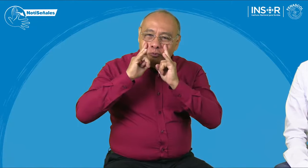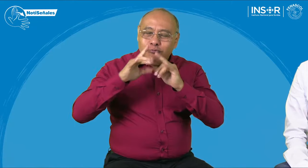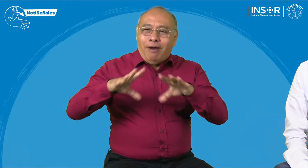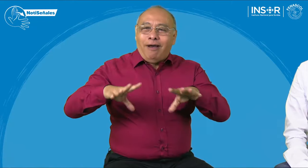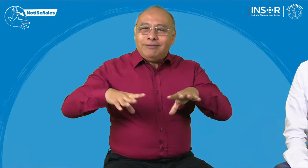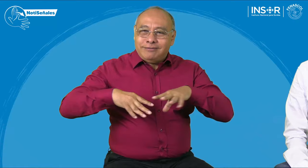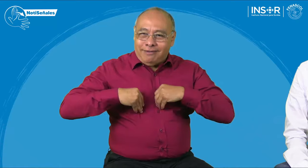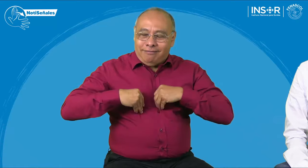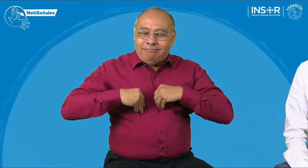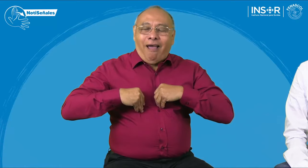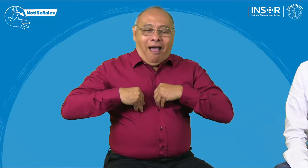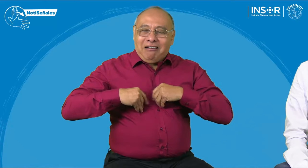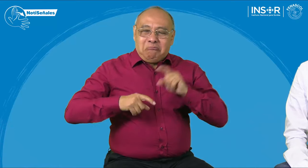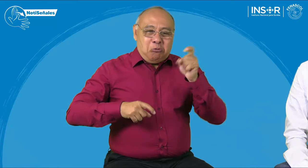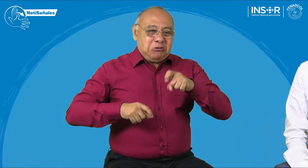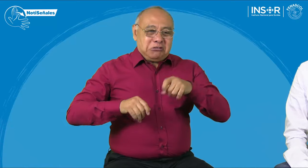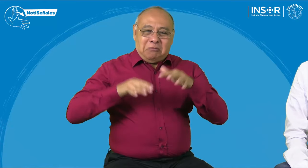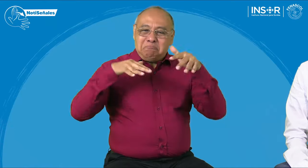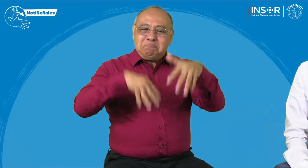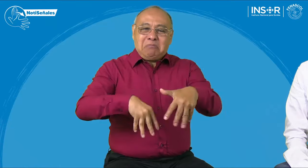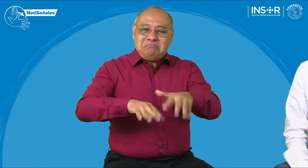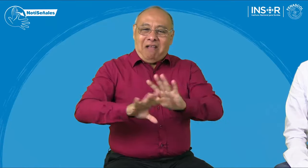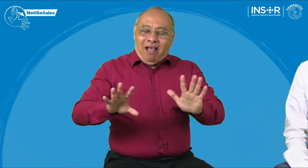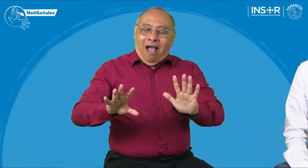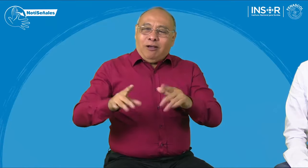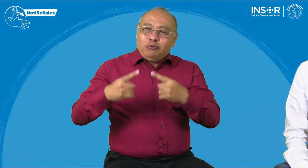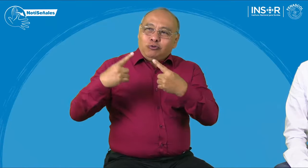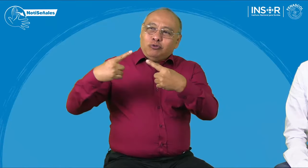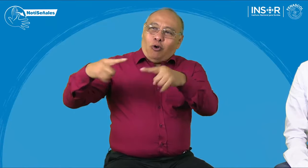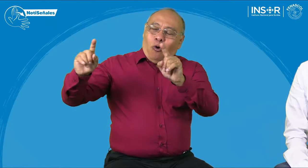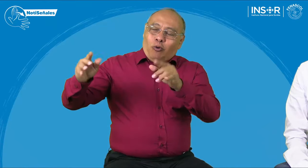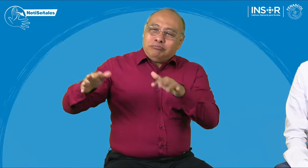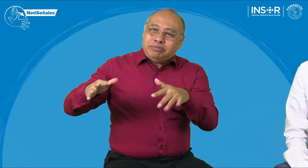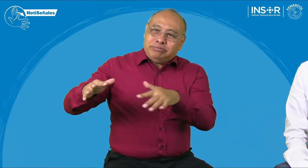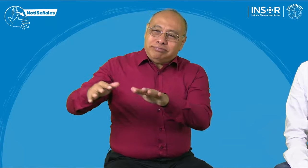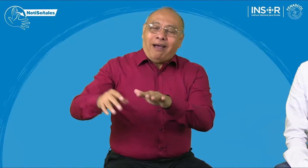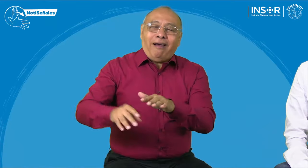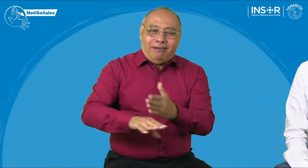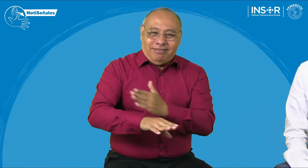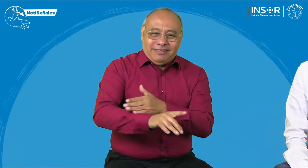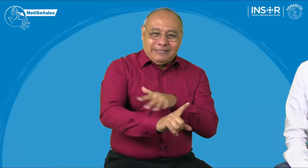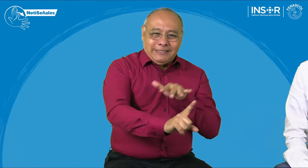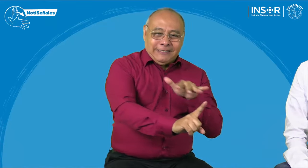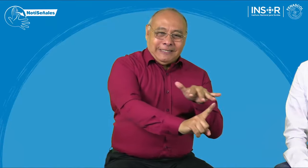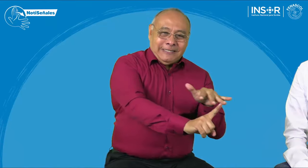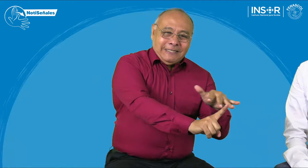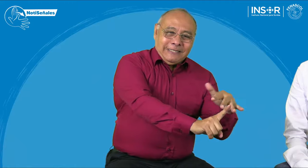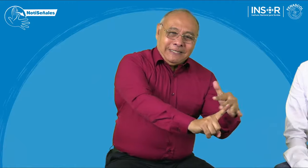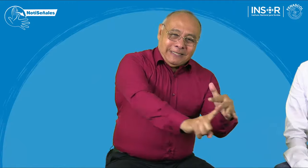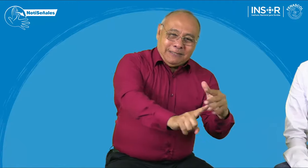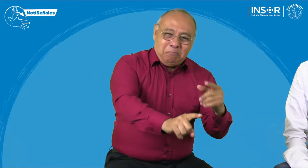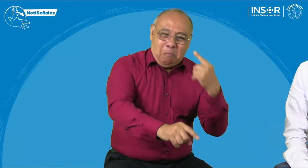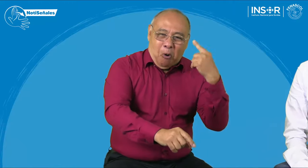una rectoría o de un cuerpo colegiado oyente. Que realmente